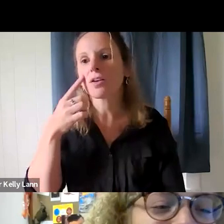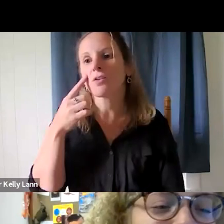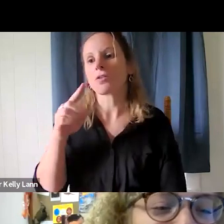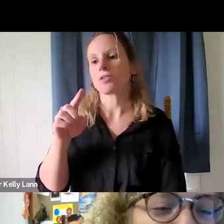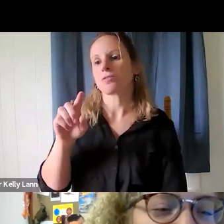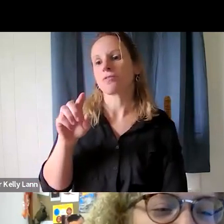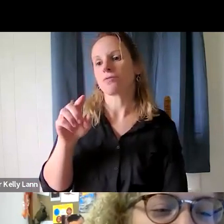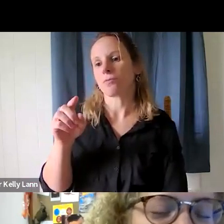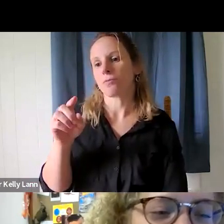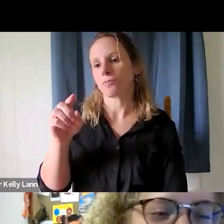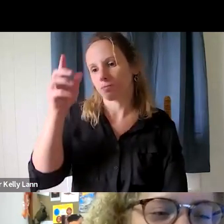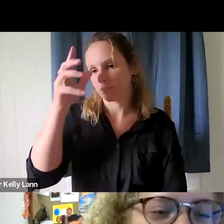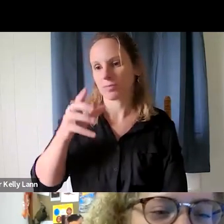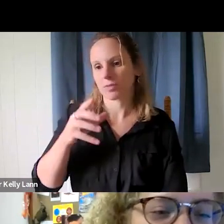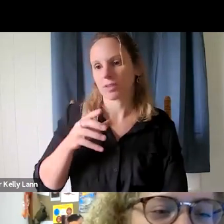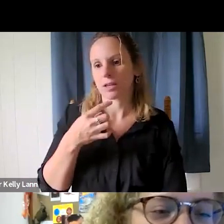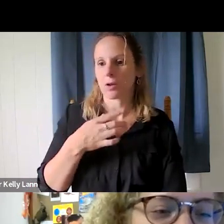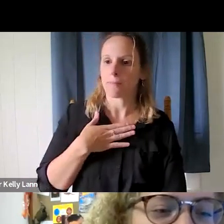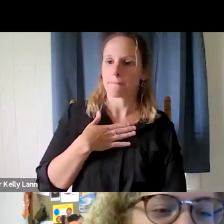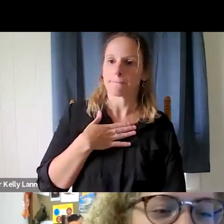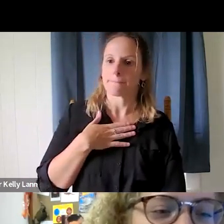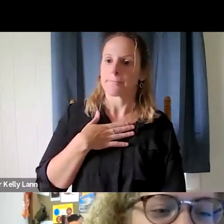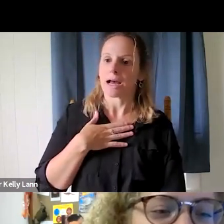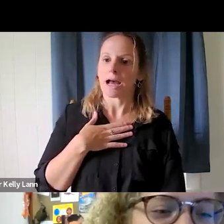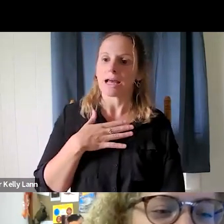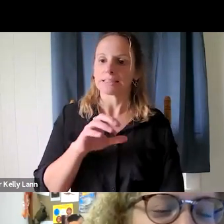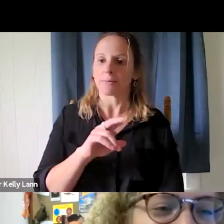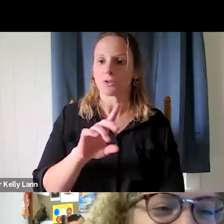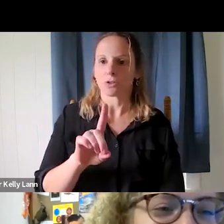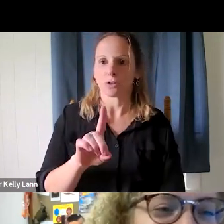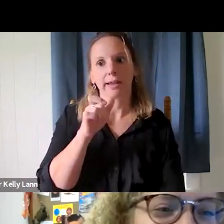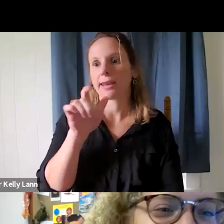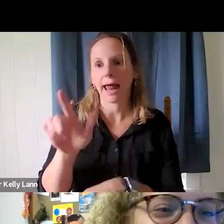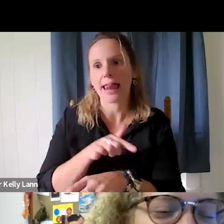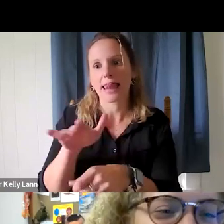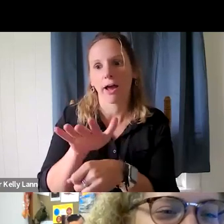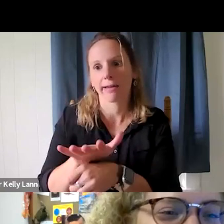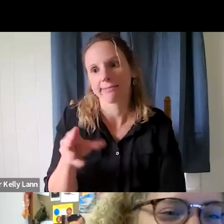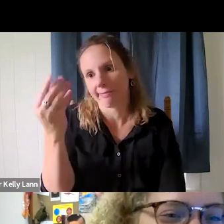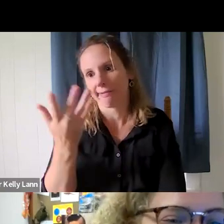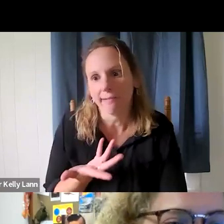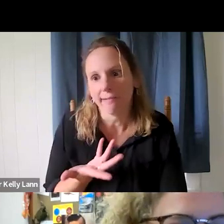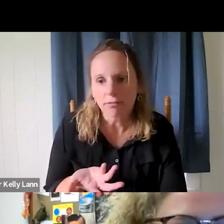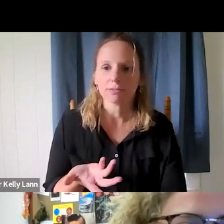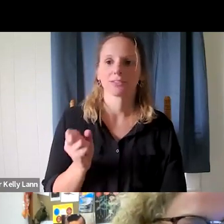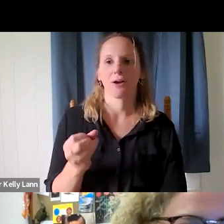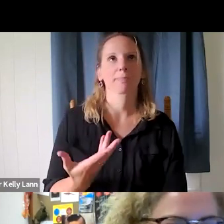y me dijeron que mi sección de trastorno por consumo de sustancias no era lo suficientemente larga. Así que...